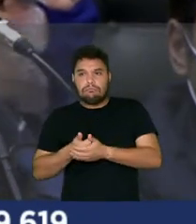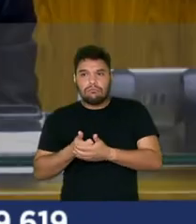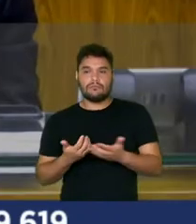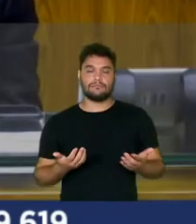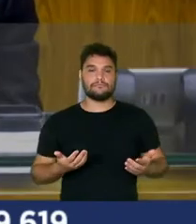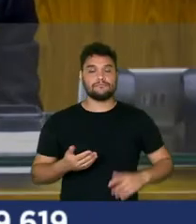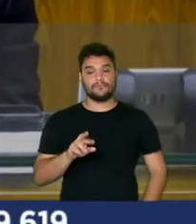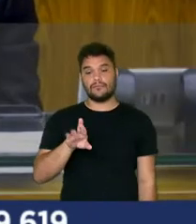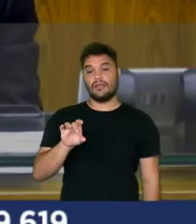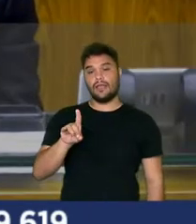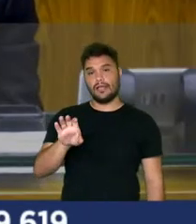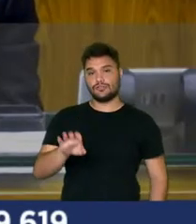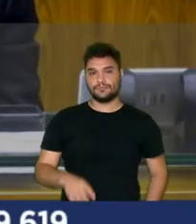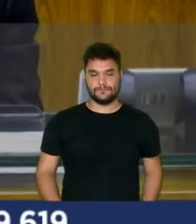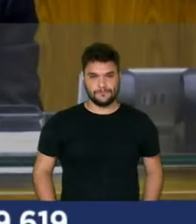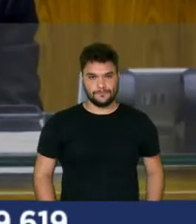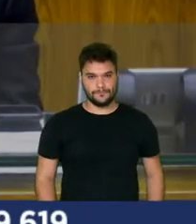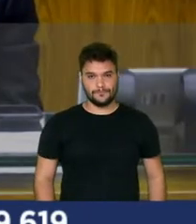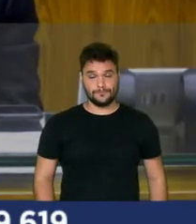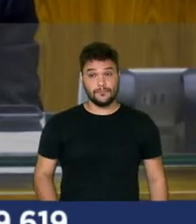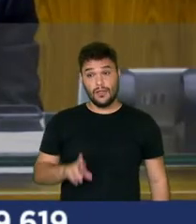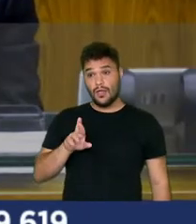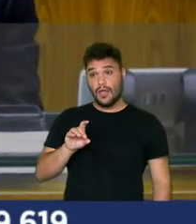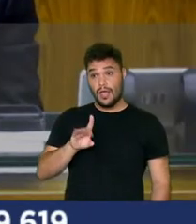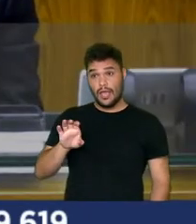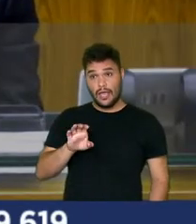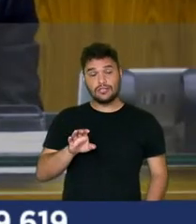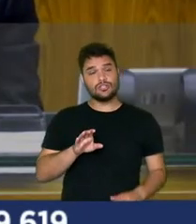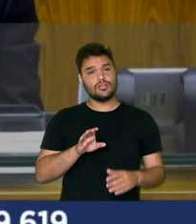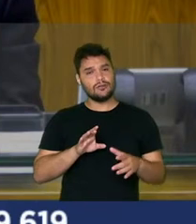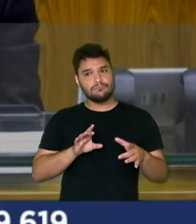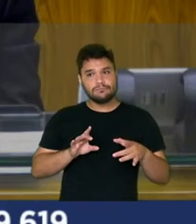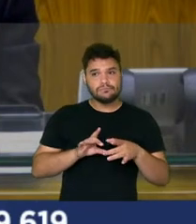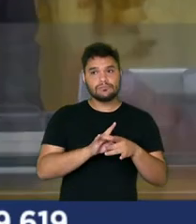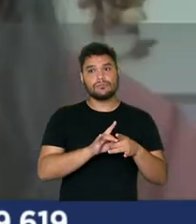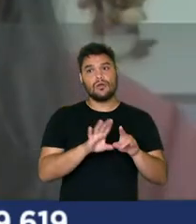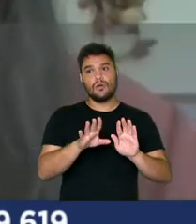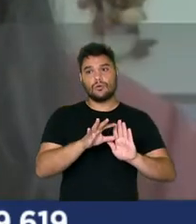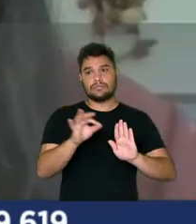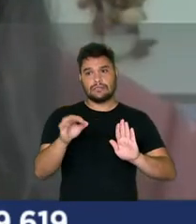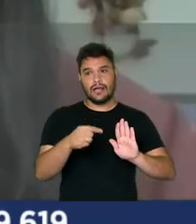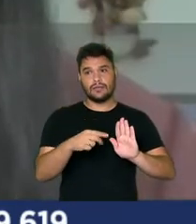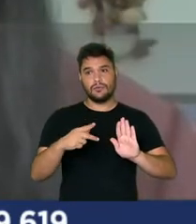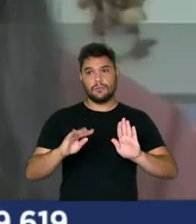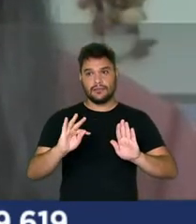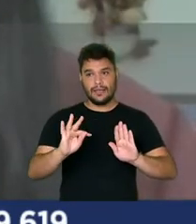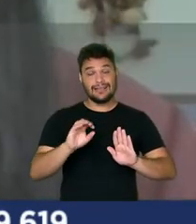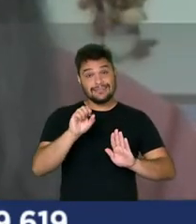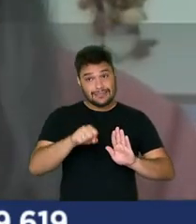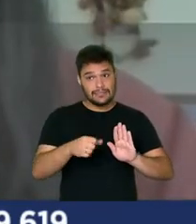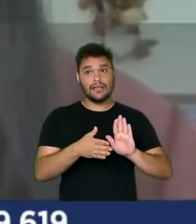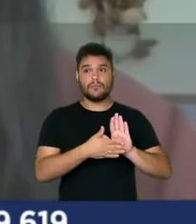ESTADO PARALELO NESSA ÁREA. [PRESIDENTE]: REDE. -- [DEPUTADA]: A REDE ACOMPANHA O DESTAQUE DO PT, SIM É EMENDA E SIM AO